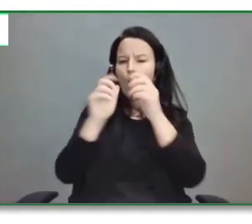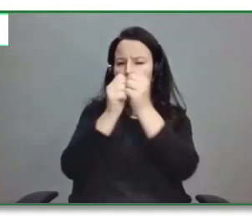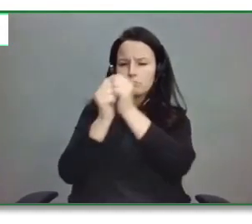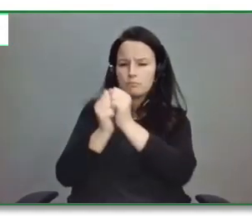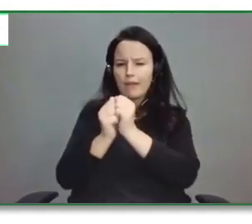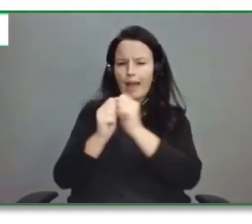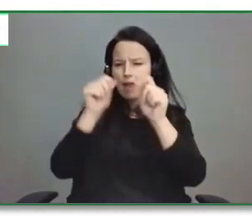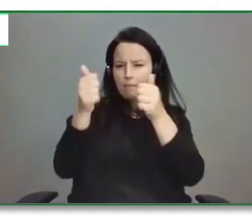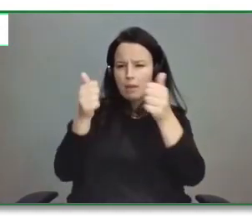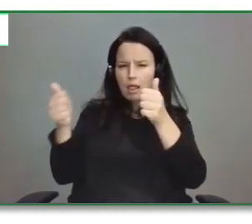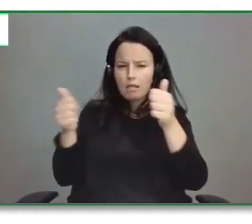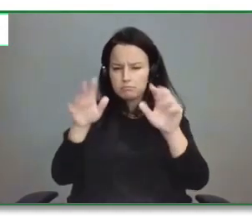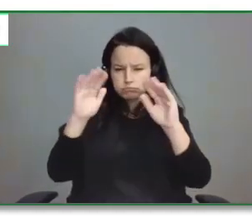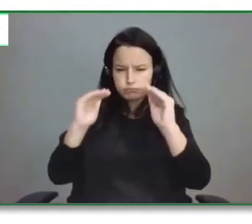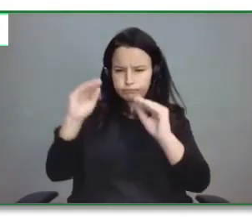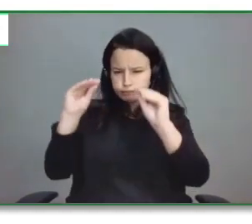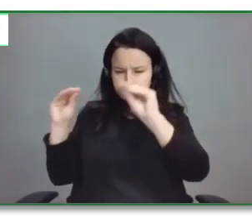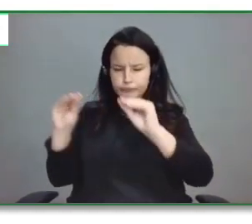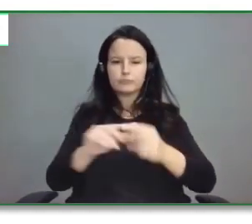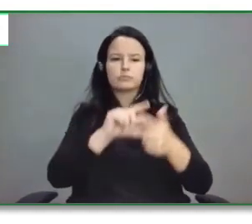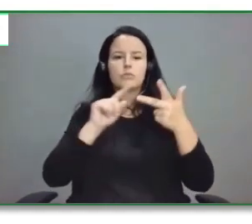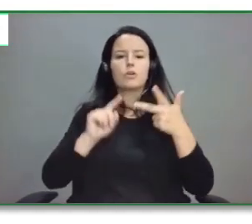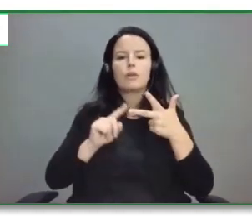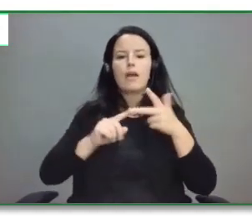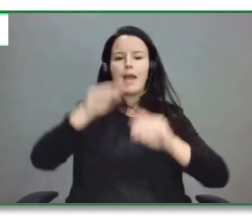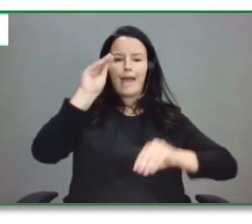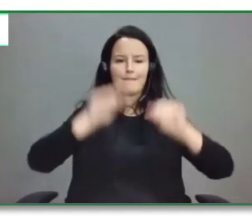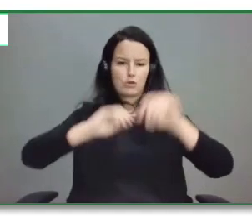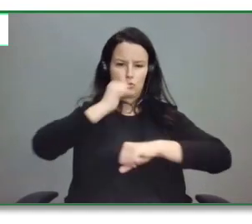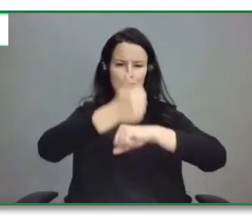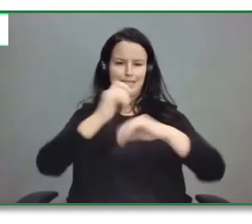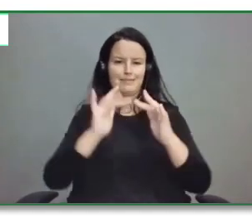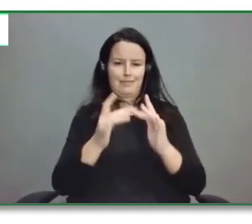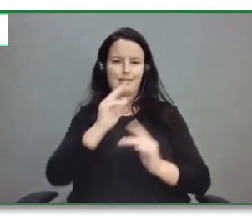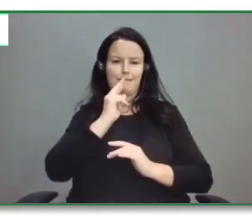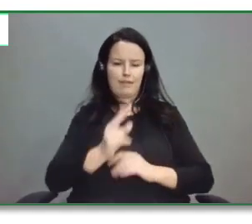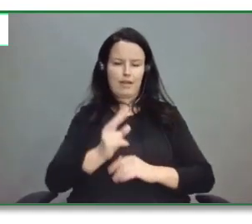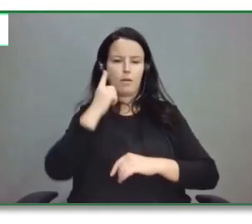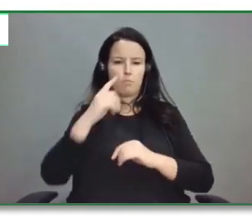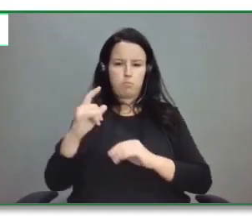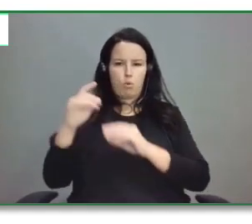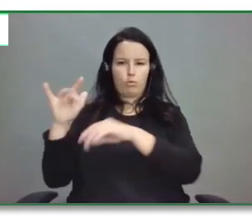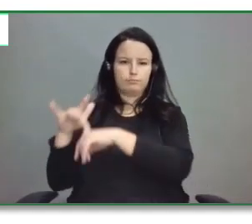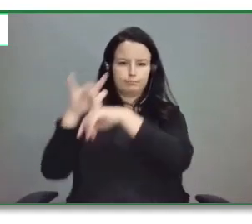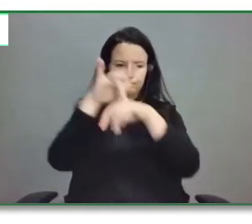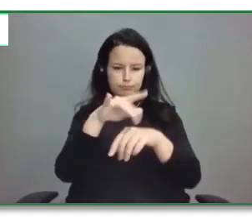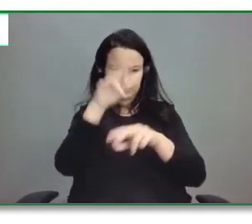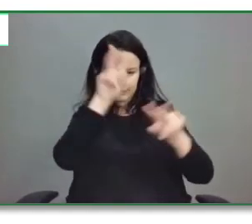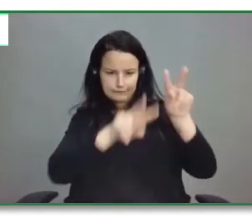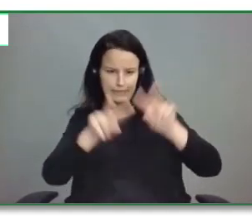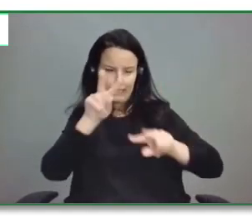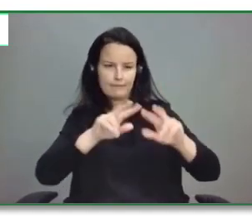troisièmement évaluation du site web en appliquant l'indice pour obtenir la